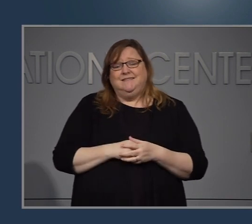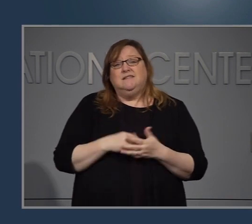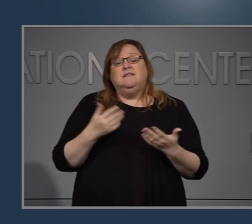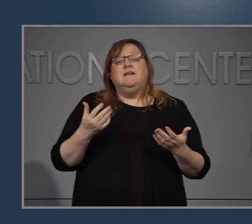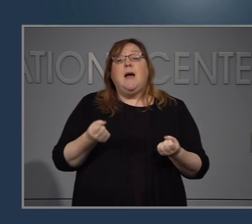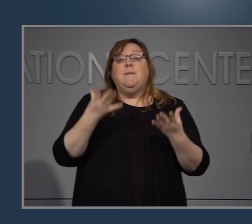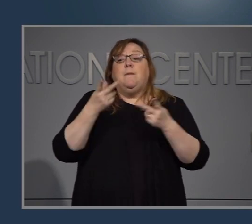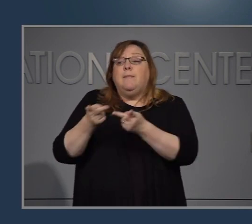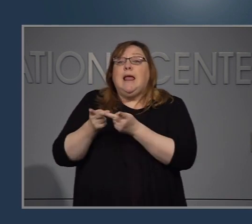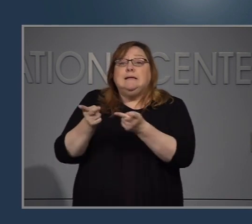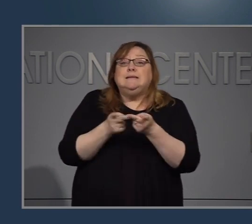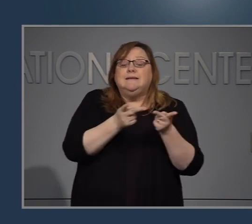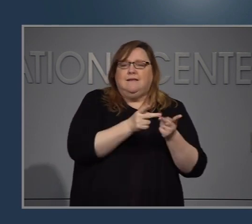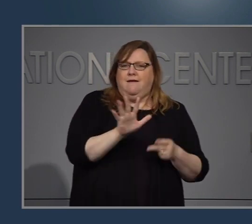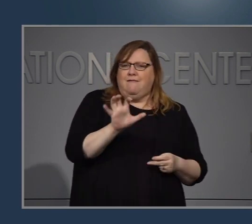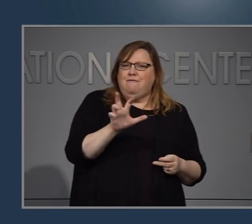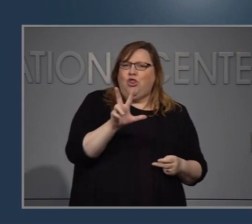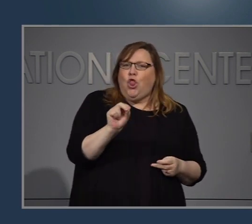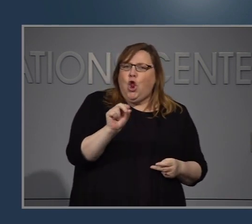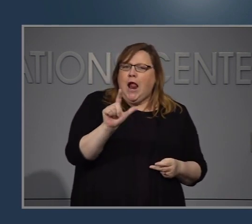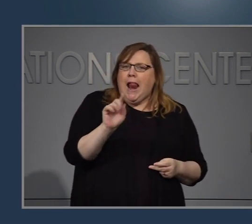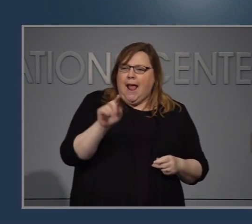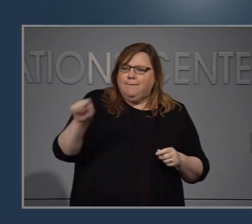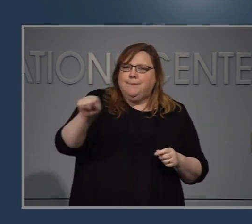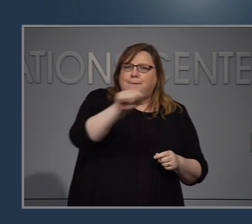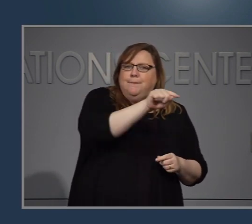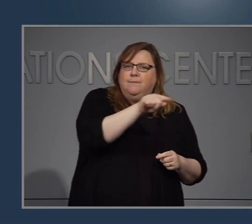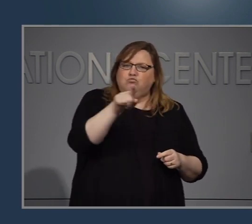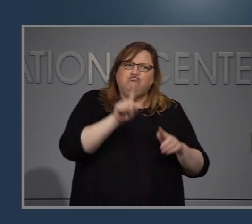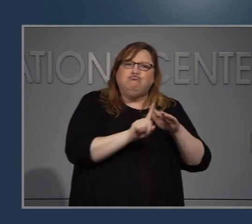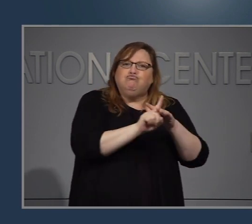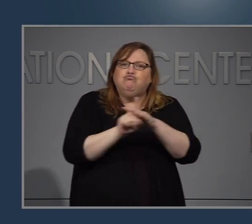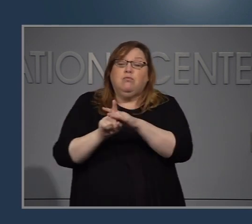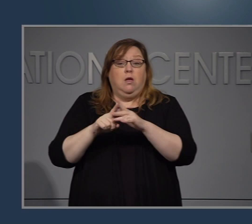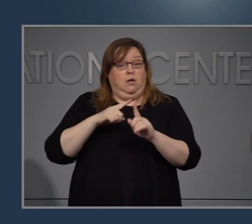quinientas treinta sitios en nuestro sitio web, donde él se pueden hacer las pruebas,